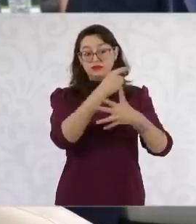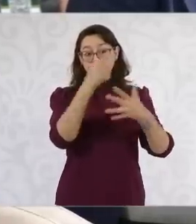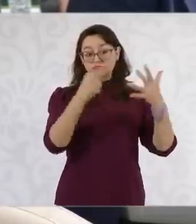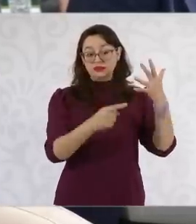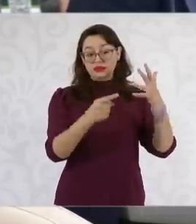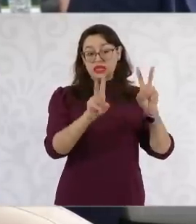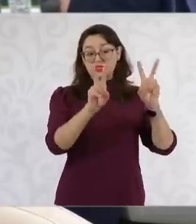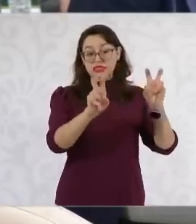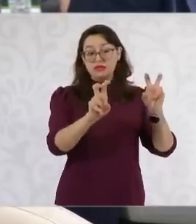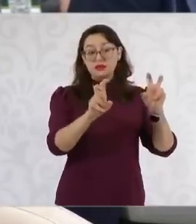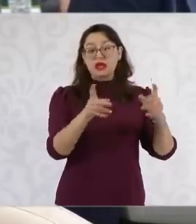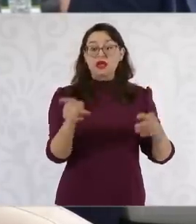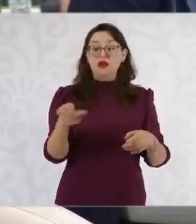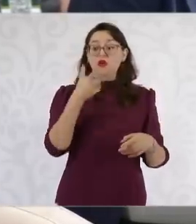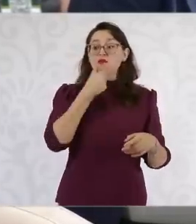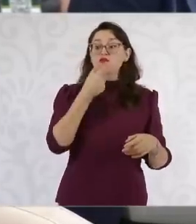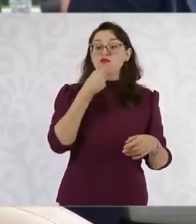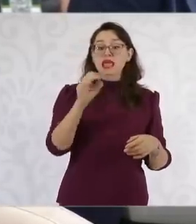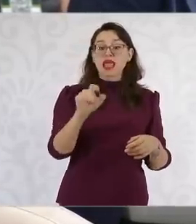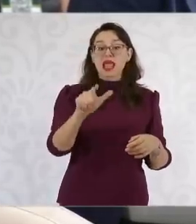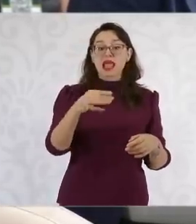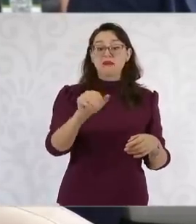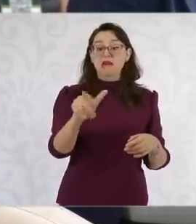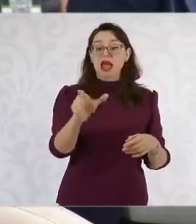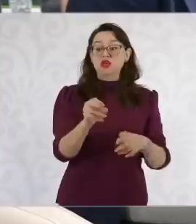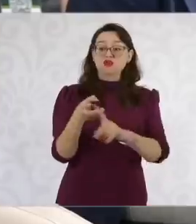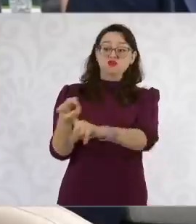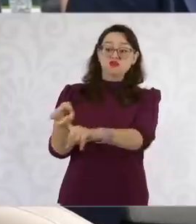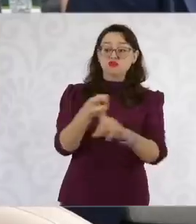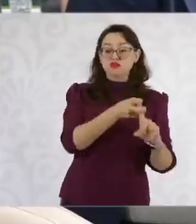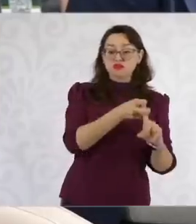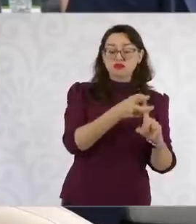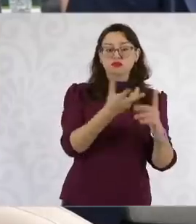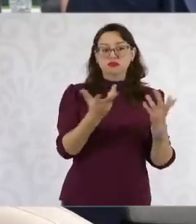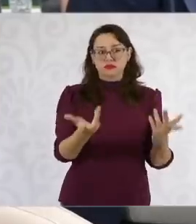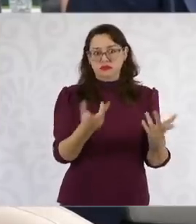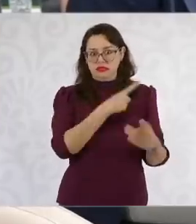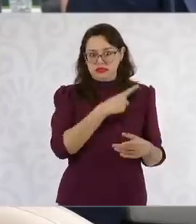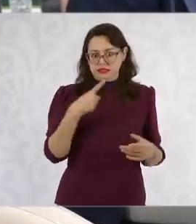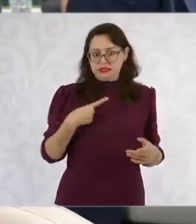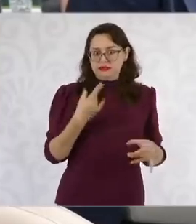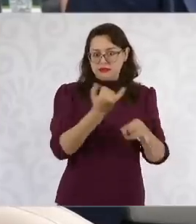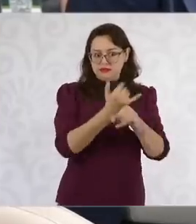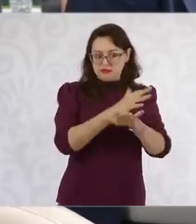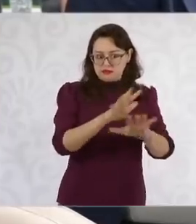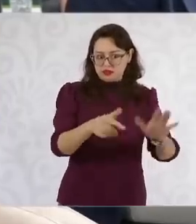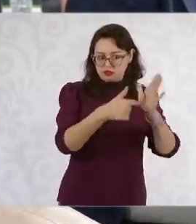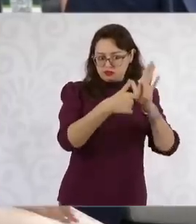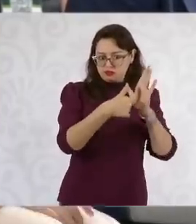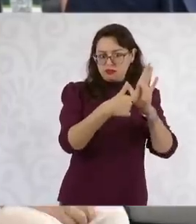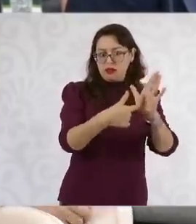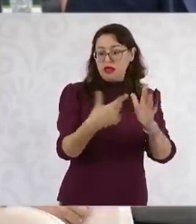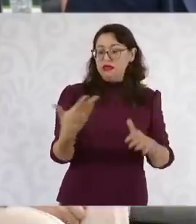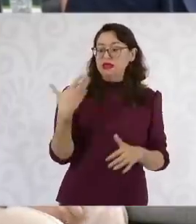bueno secuestro eh ahora que salió el exembajador Ken Salazar eh preguntarle qu Qué acciones va a